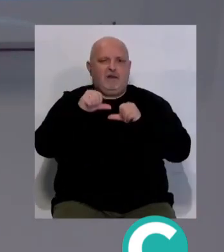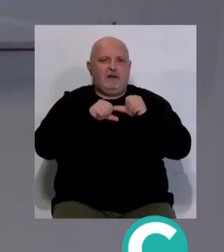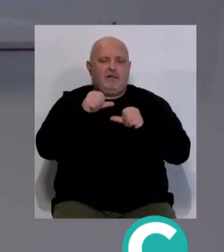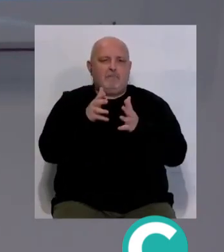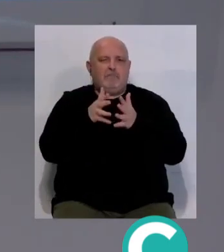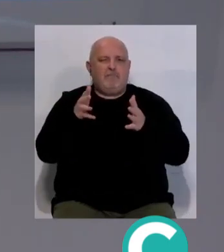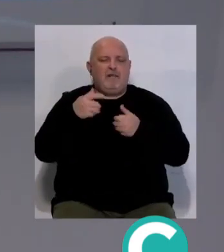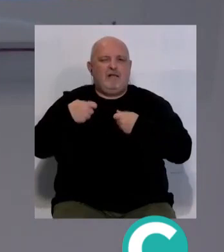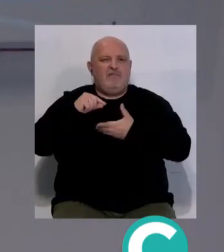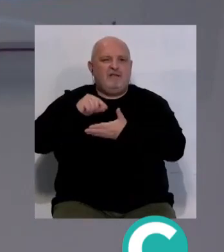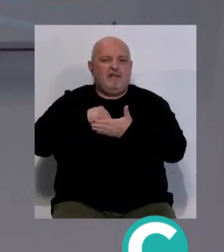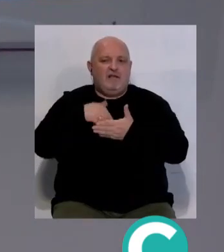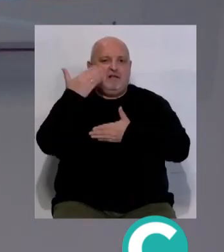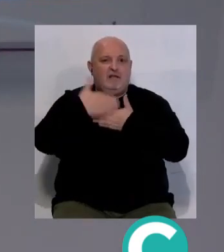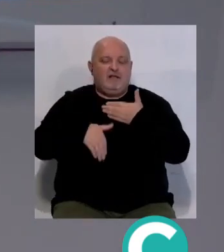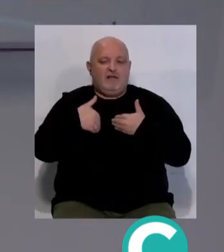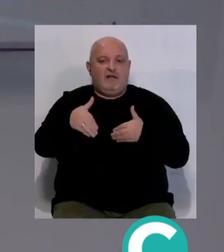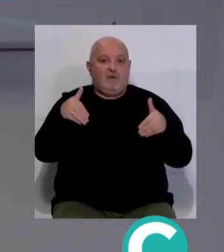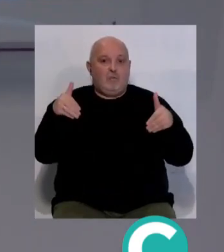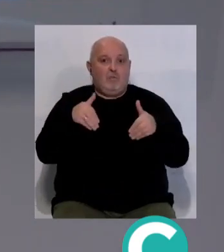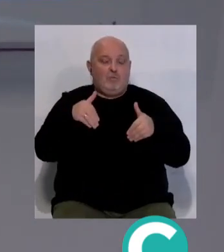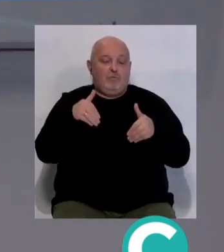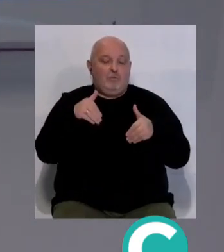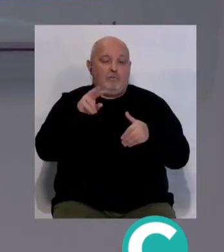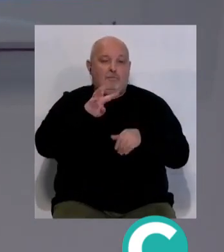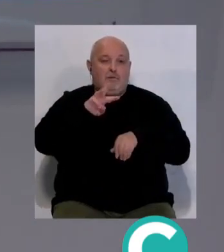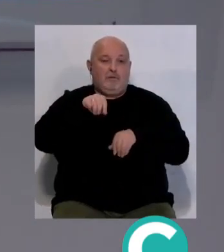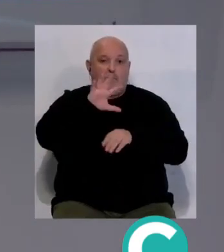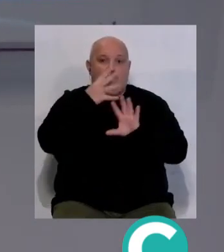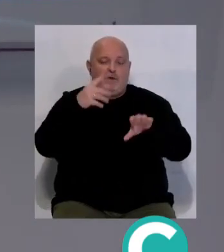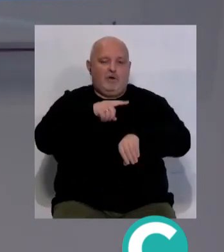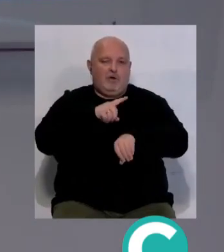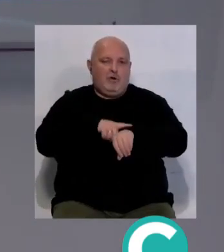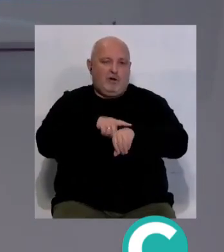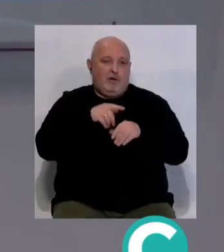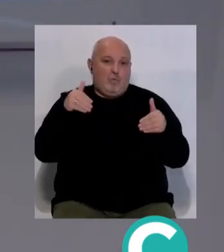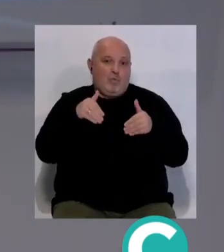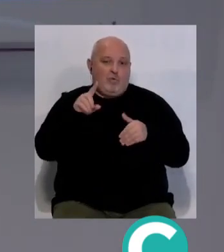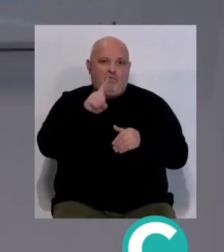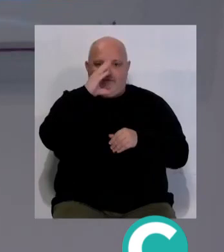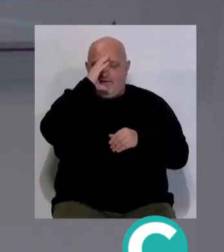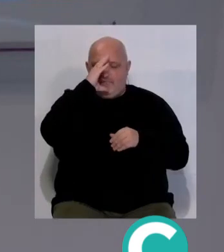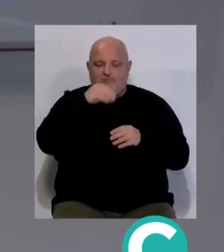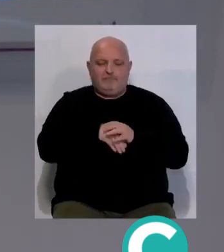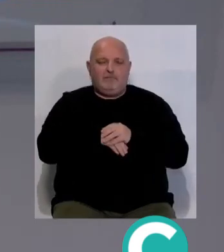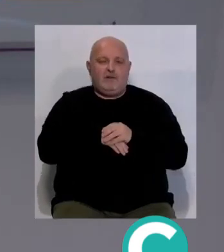plazo de Mercado invernal hasta las 23:59 del próximo jueves 1 de febrero el técnico espera